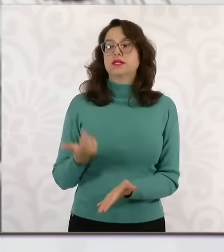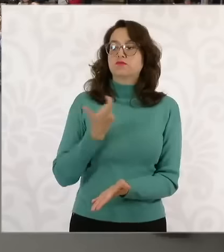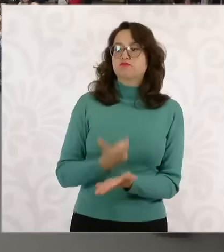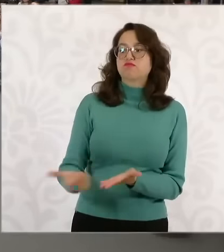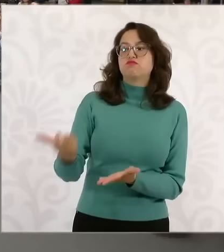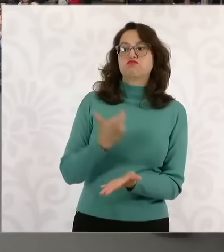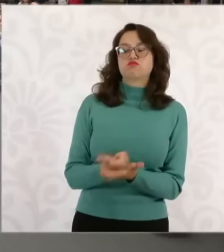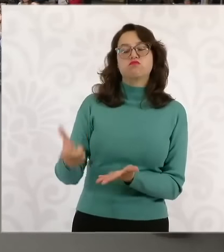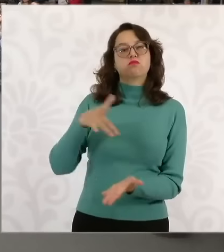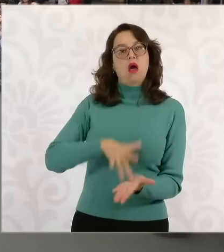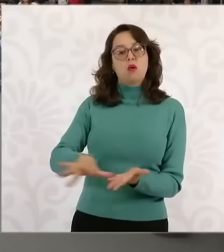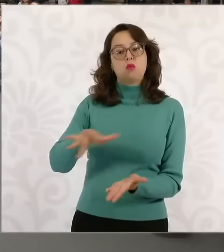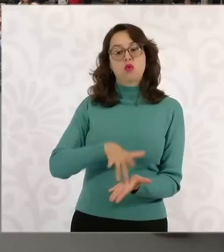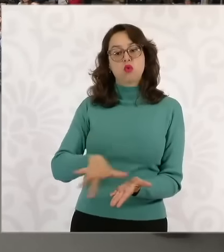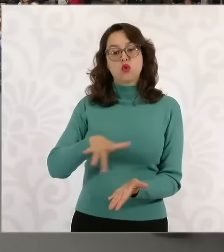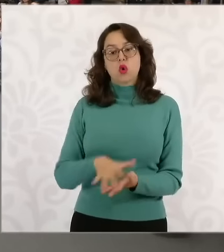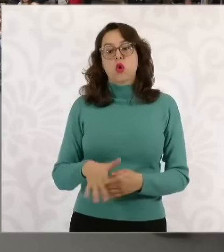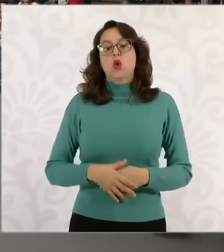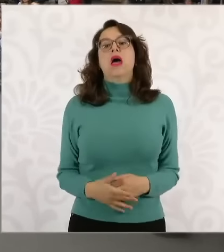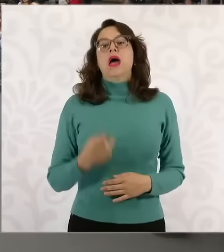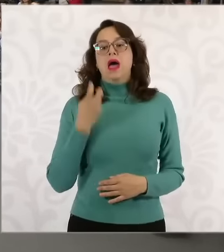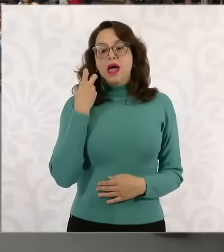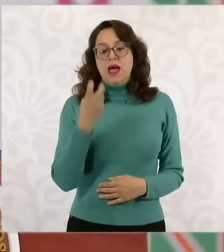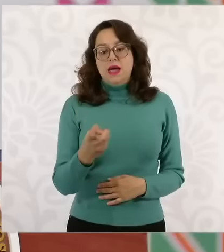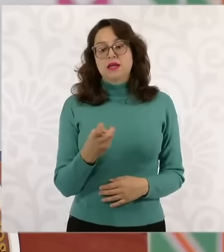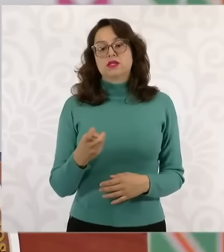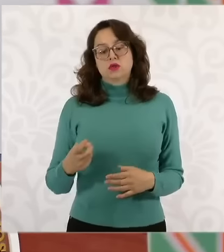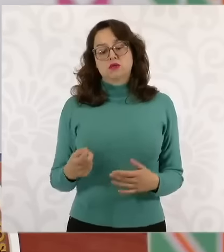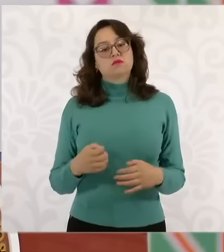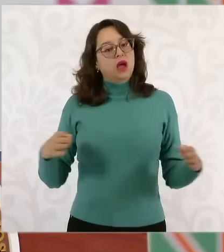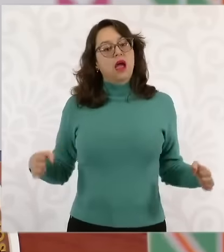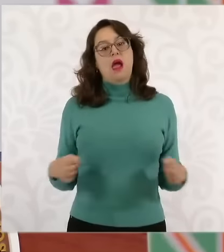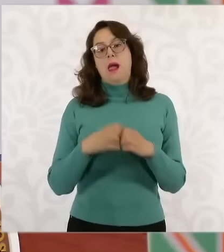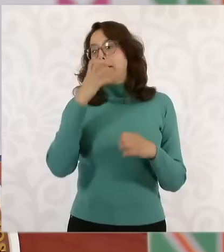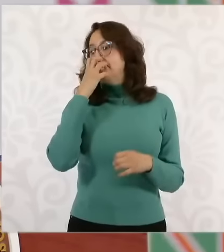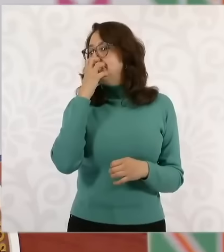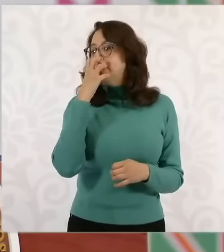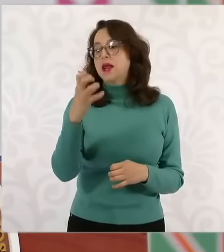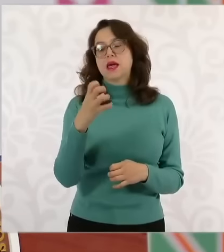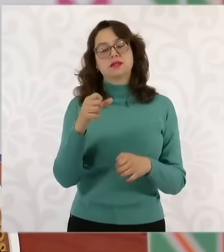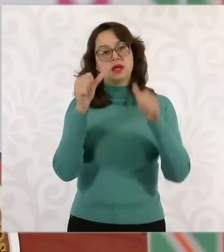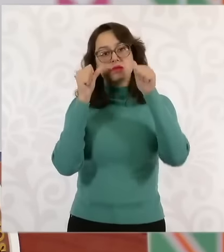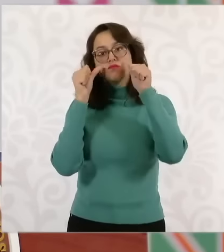Esa sería la atención emergencias que continúa hasta que no se liberen todos los caminos y no se